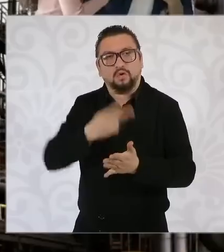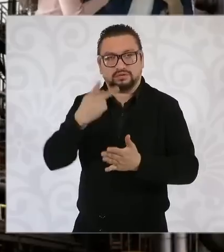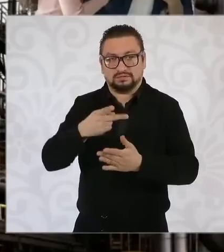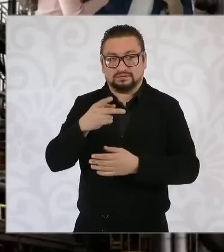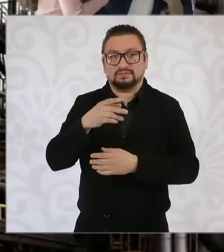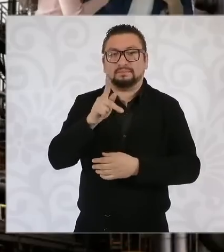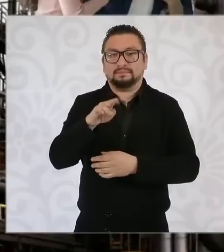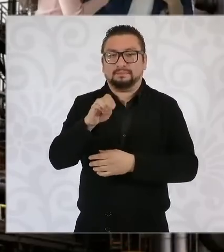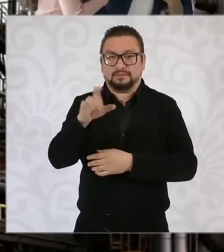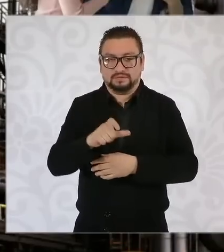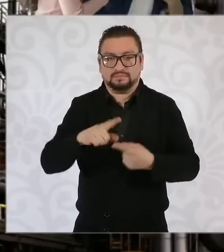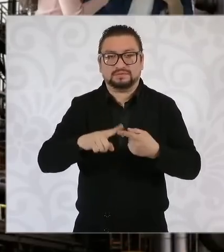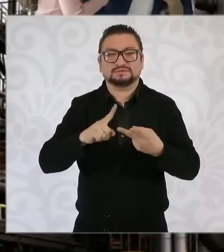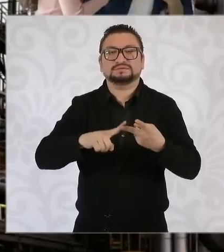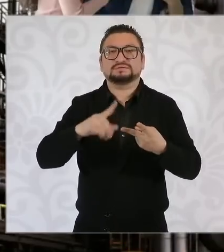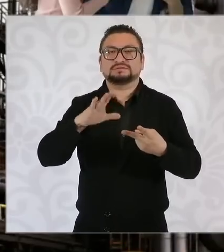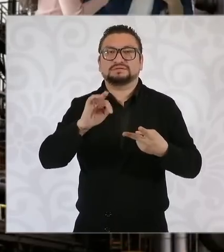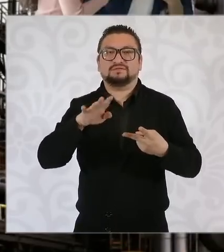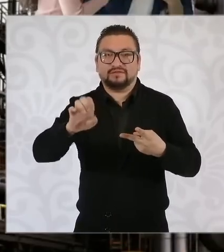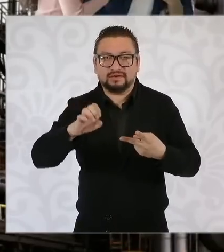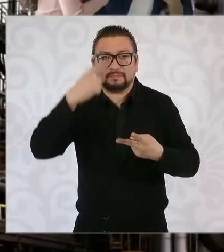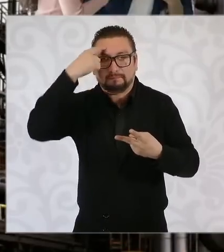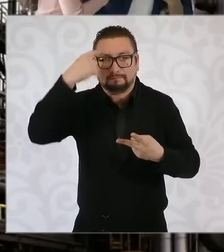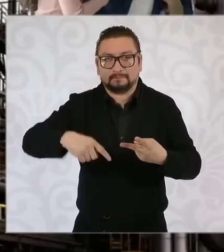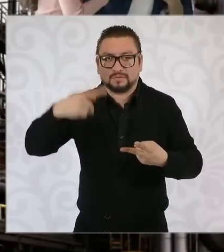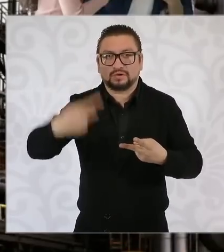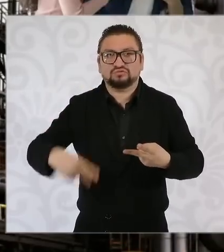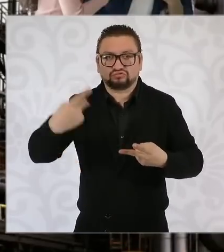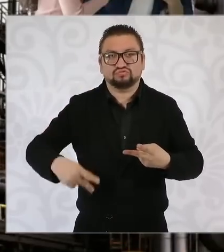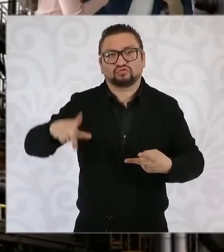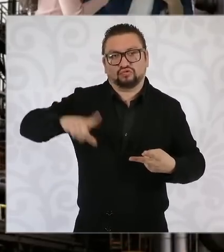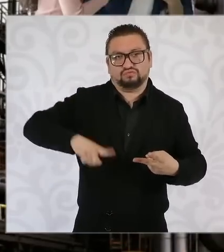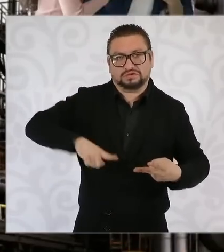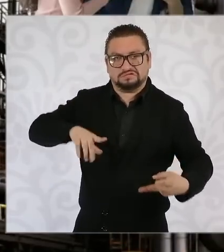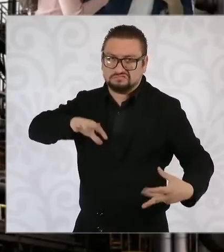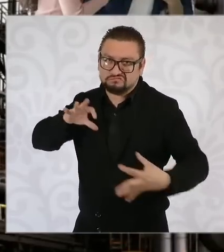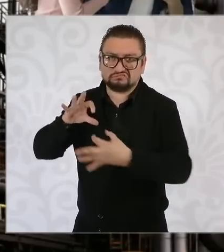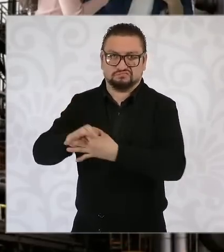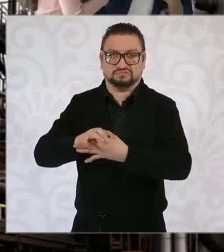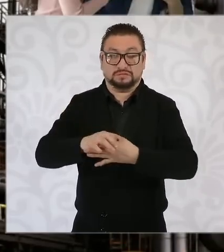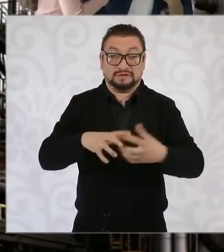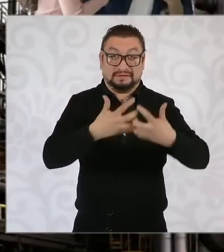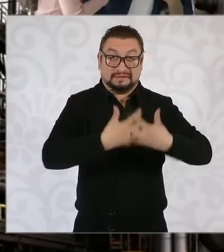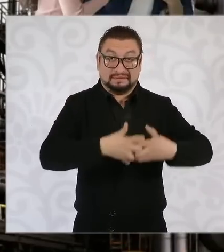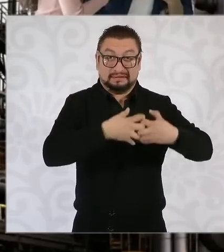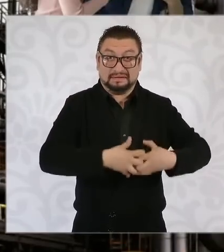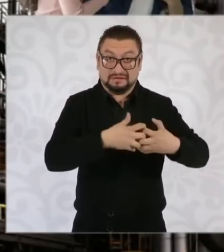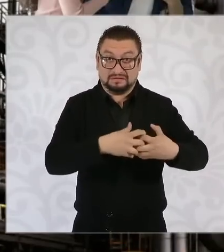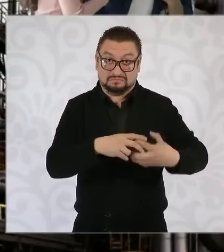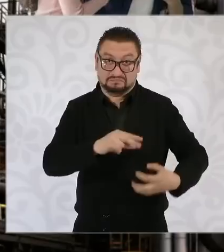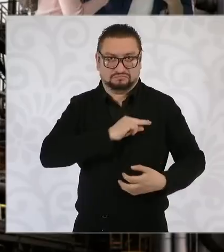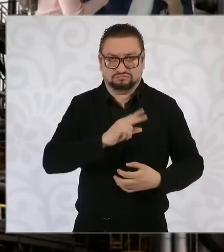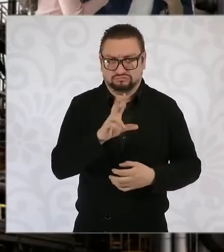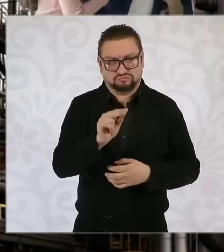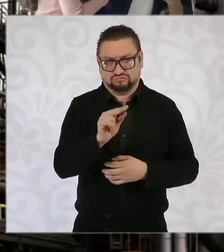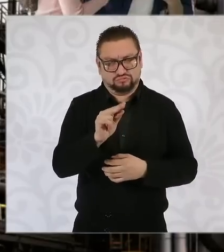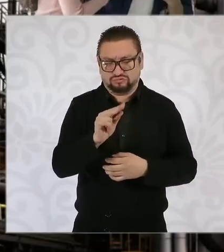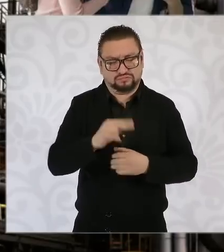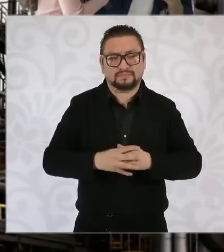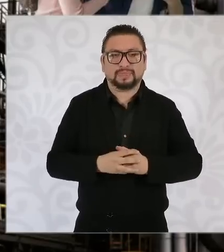al pueblo de México como empresas públicas dejan de ser empresas productivas no así van a disminuir